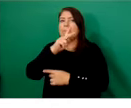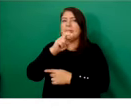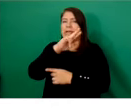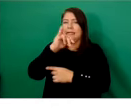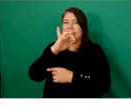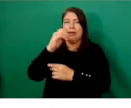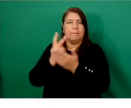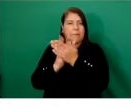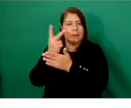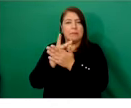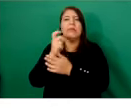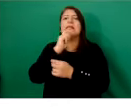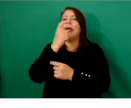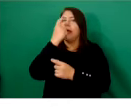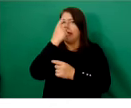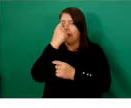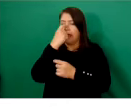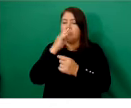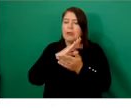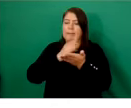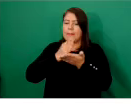perejil y los dientes de ajo.